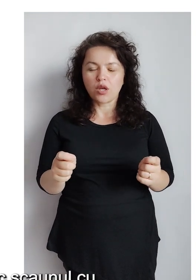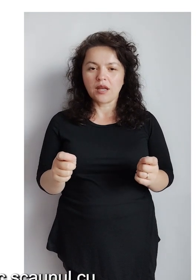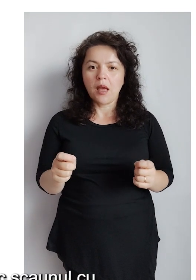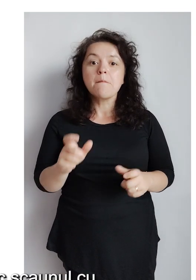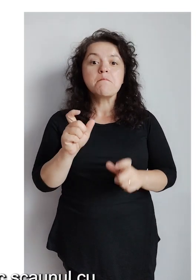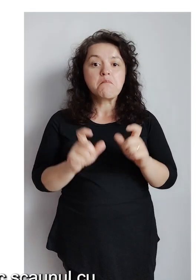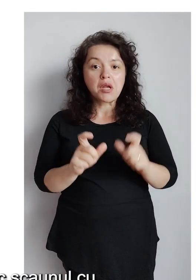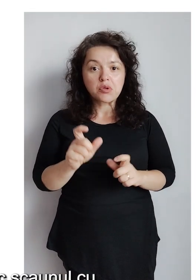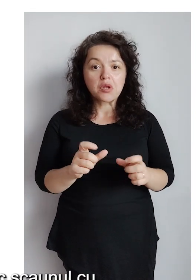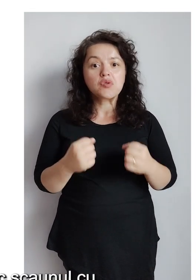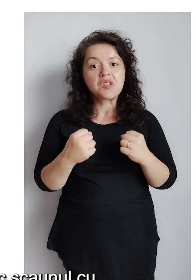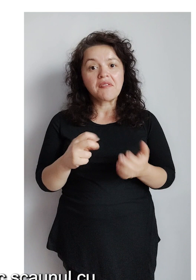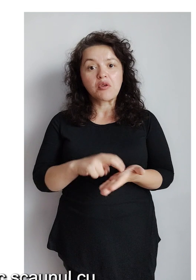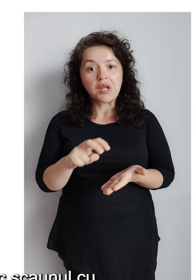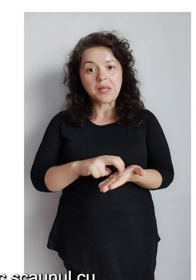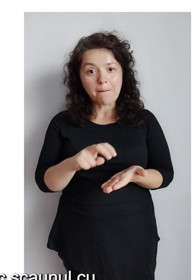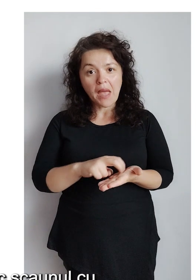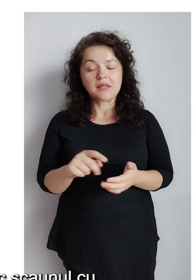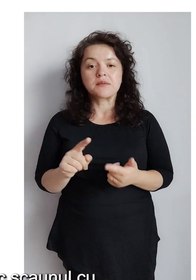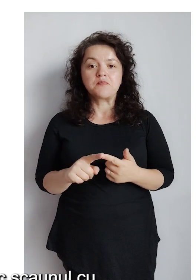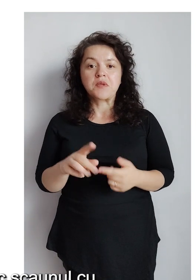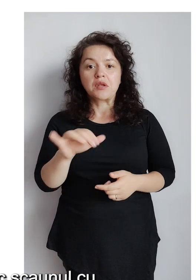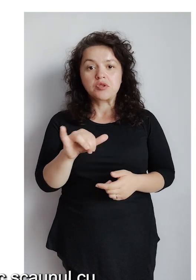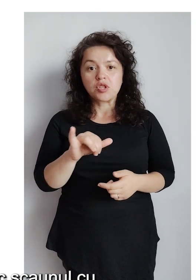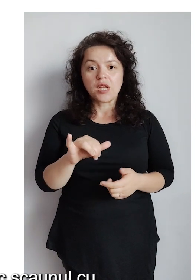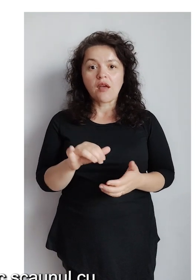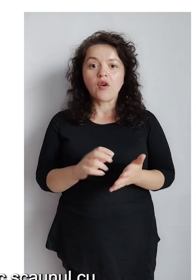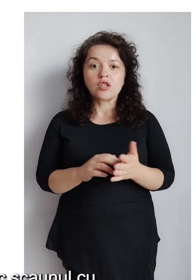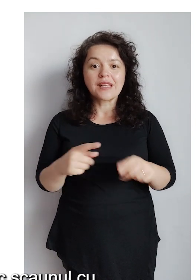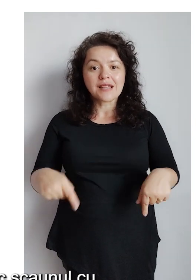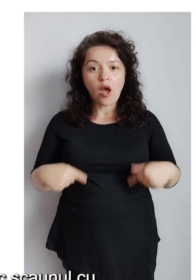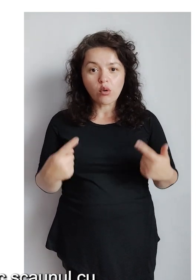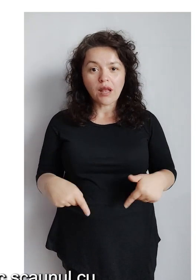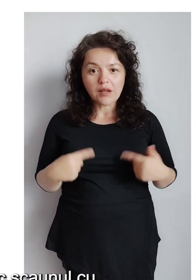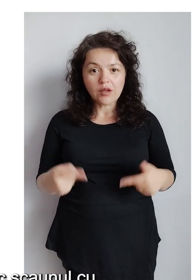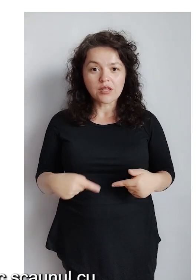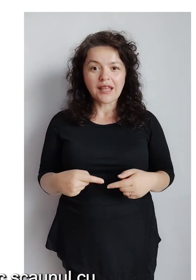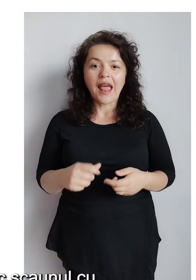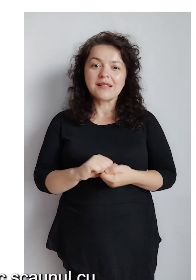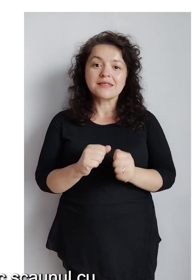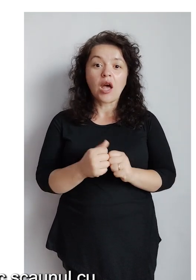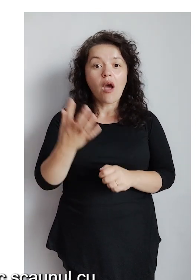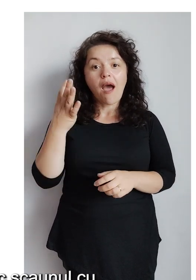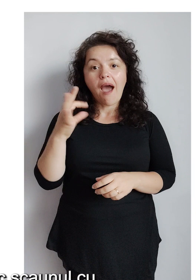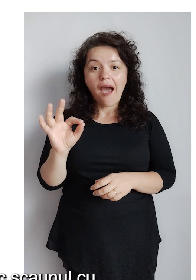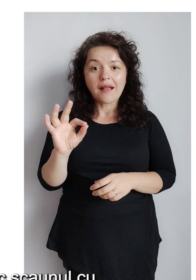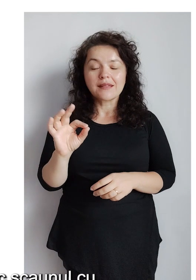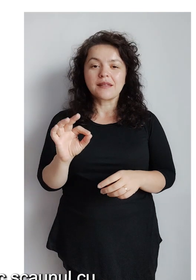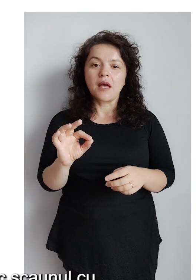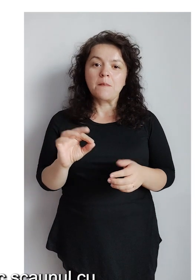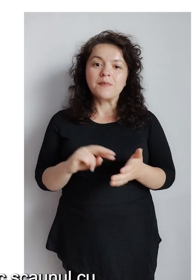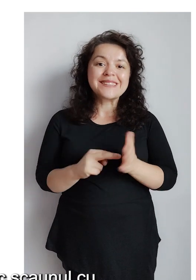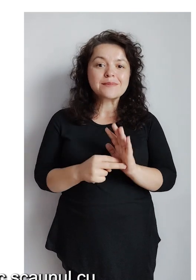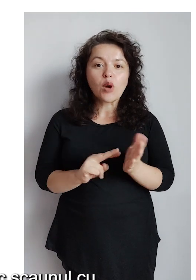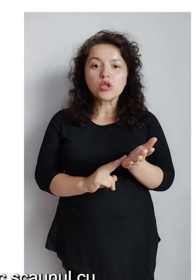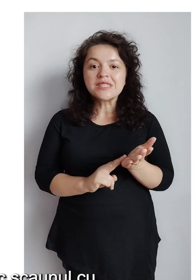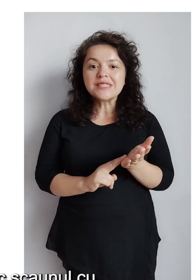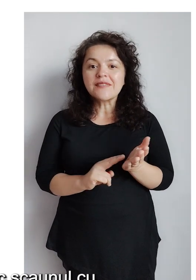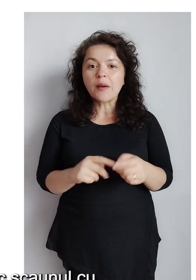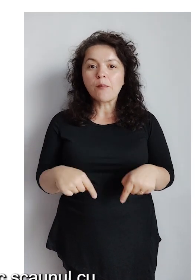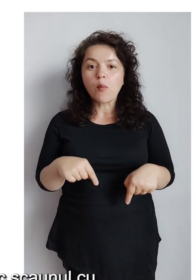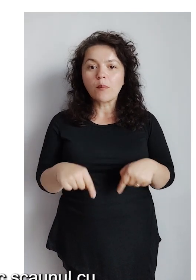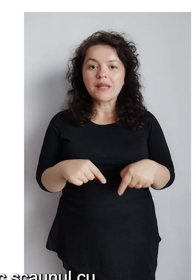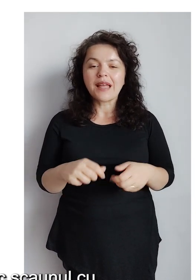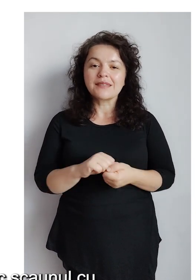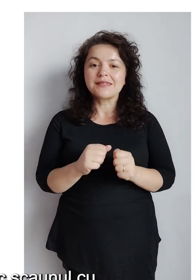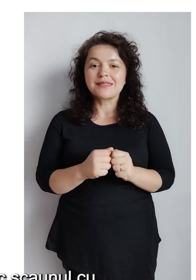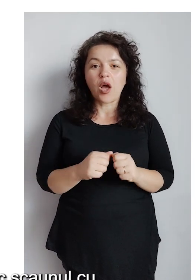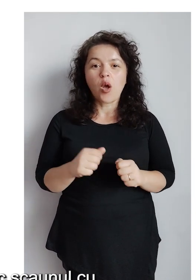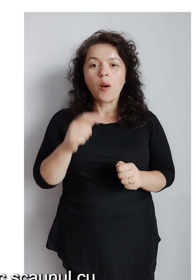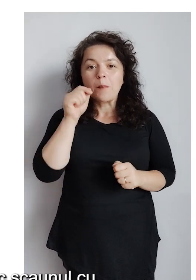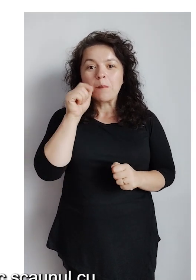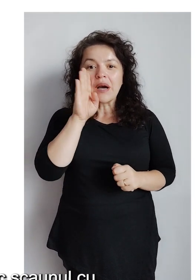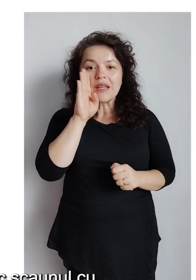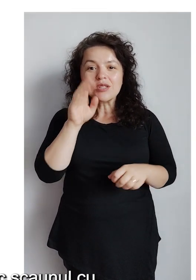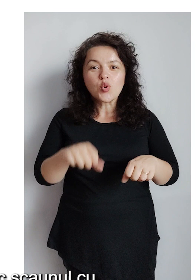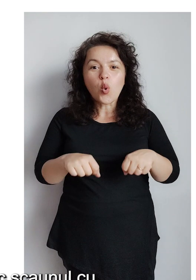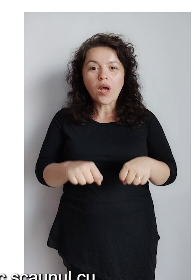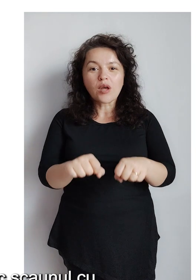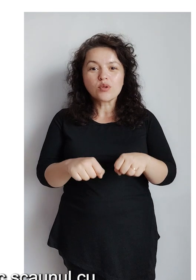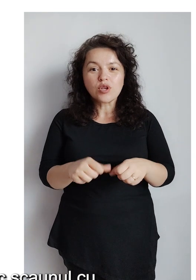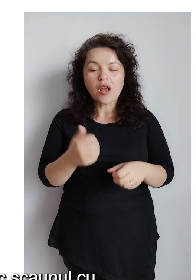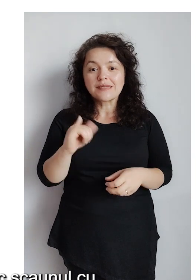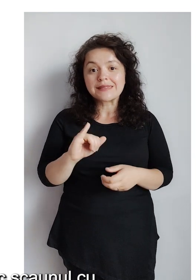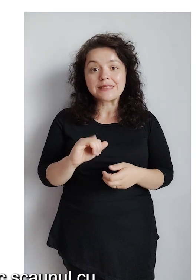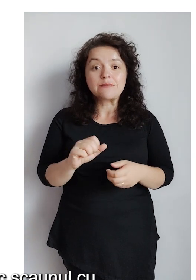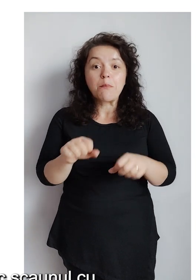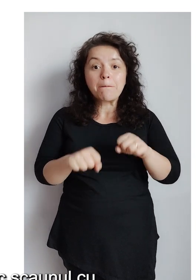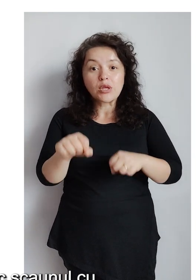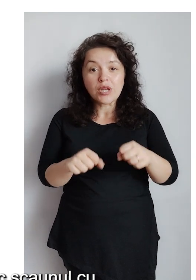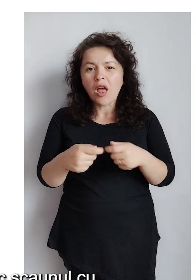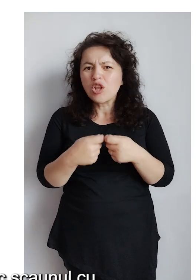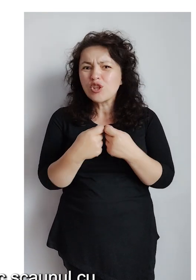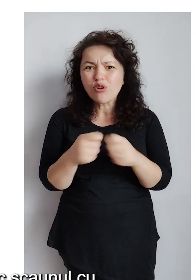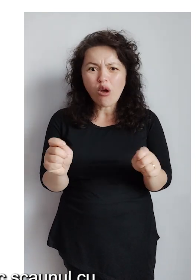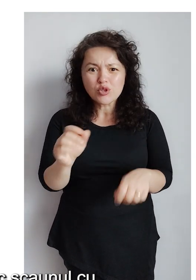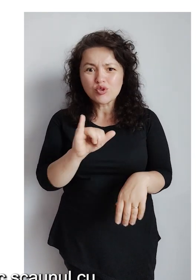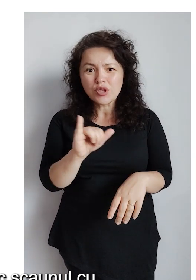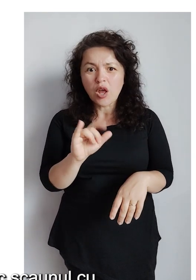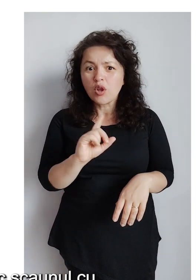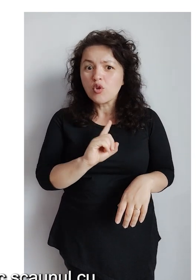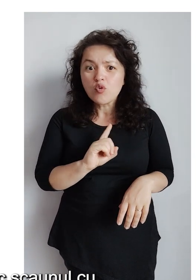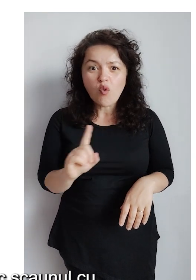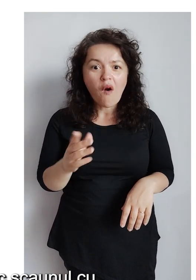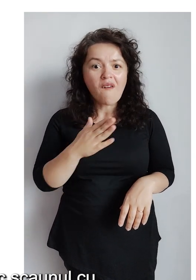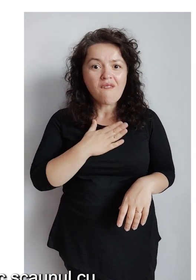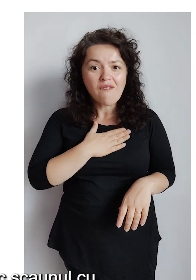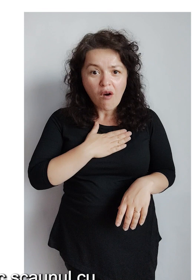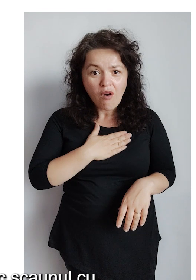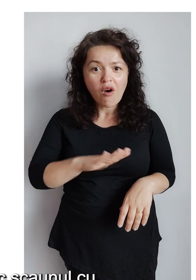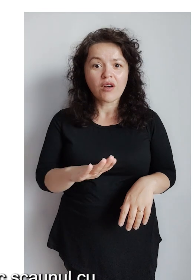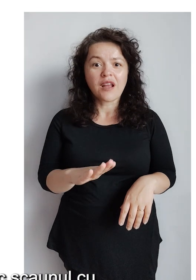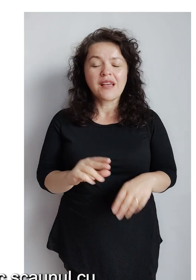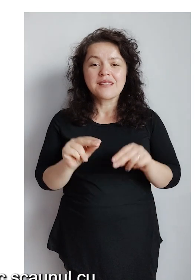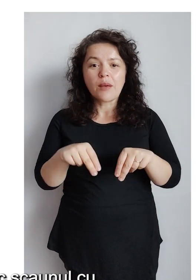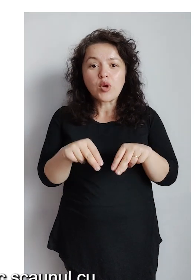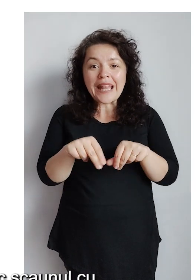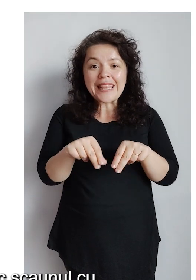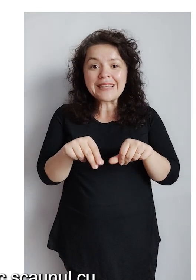Persoanelor cu dificultăți de mers, celor care folosesc scaunul cu rotile sau alt dispozitiv de mobilitate, părinții cu cărucior, persoanele care sosesc cu bicicleta, precum și pentru toți cei care nu vor să pună nisip în pantofi